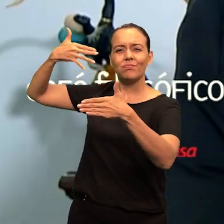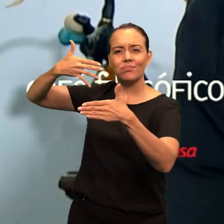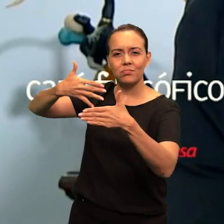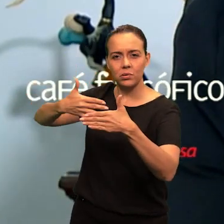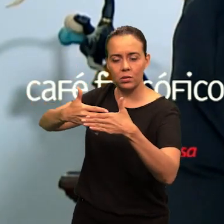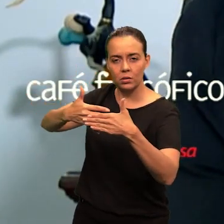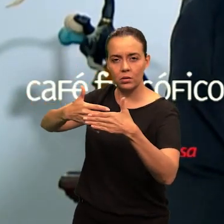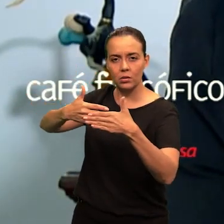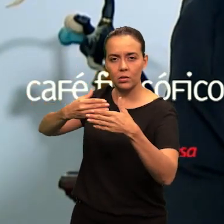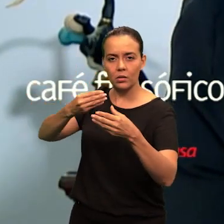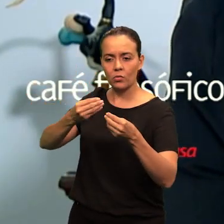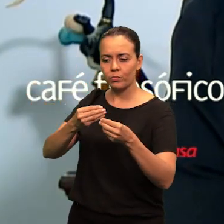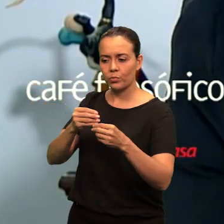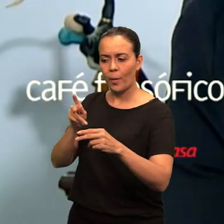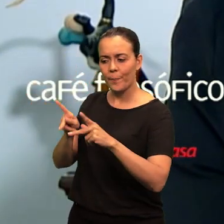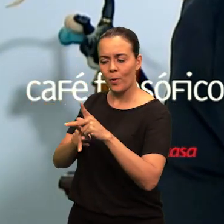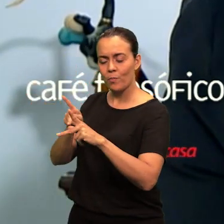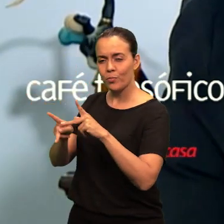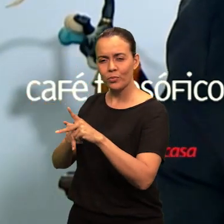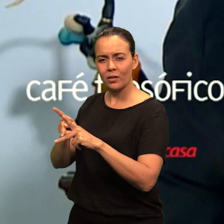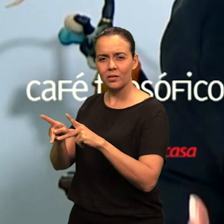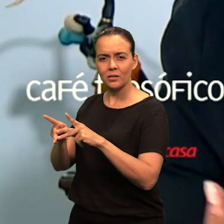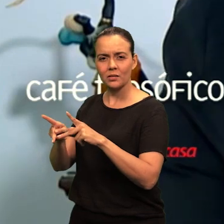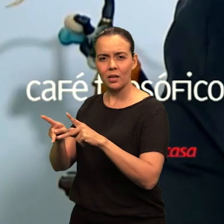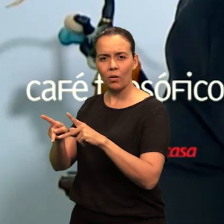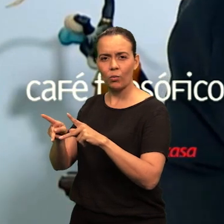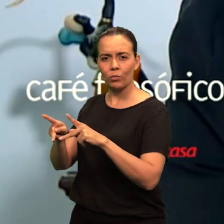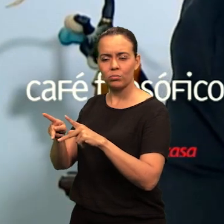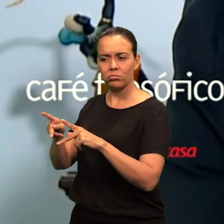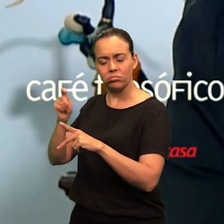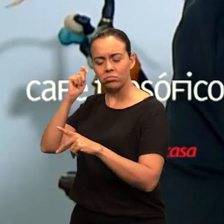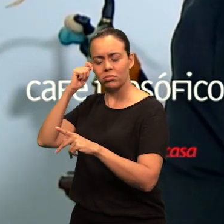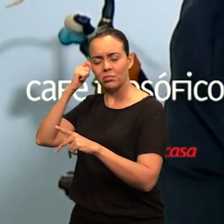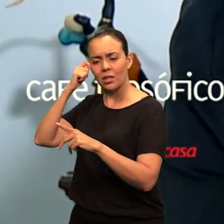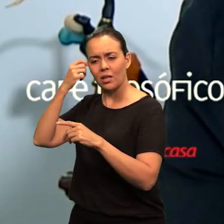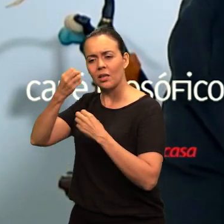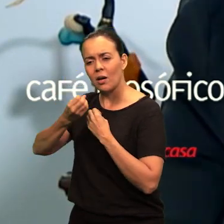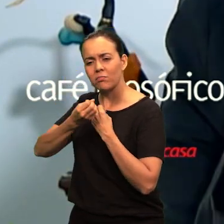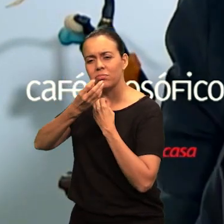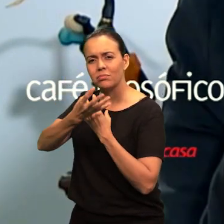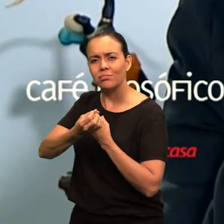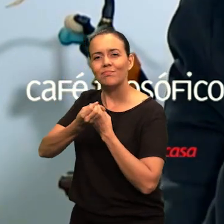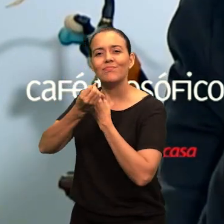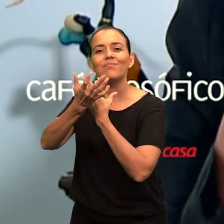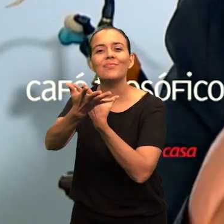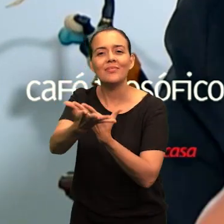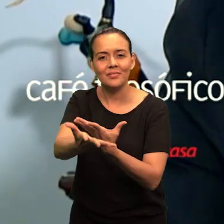da população negra não seja contada? E contar a história pela perspectiva da população negra,